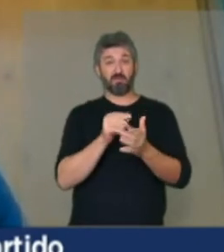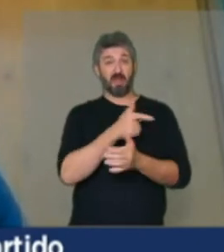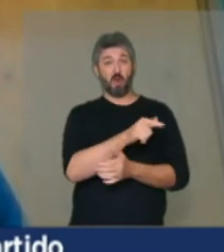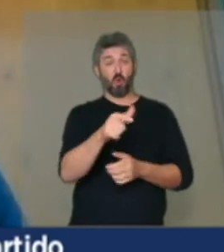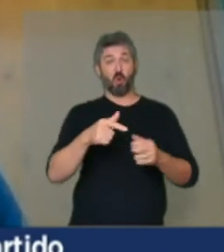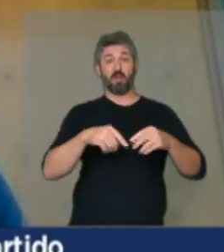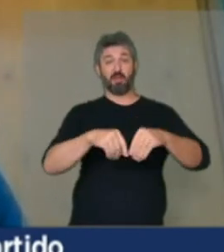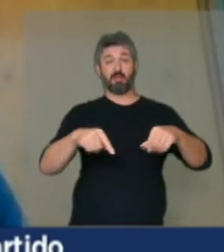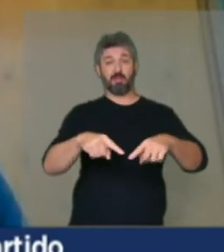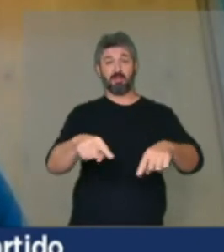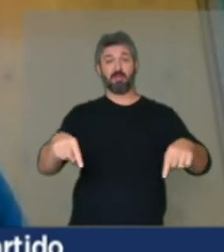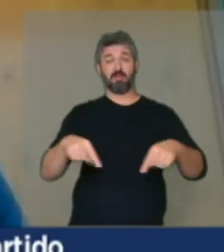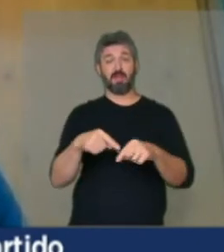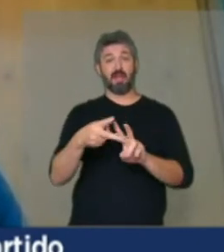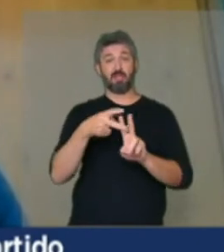ATRAVÀS DE UM PDL. NESSA SITUAÇÃO EU SEI QUE É UMA